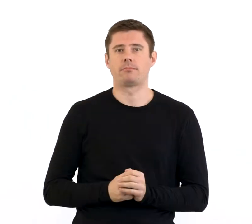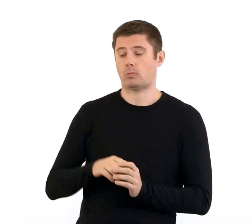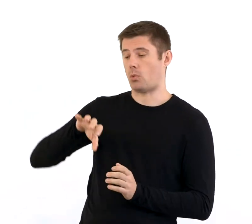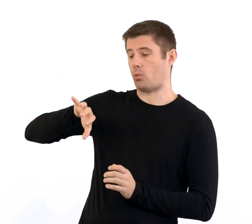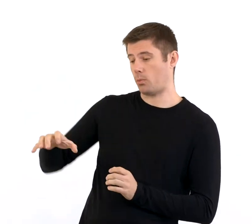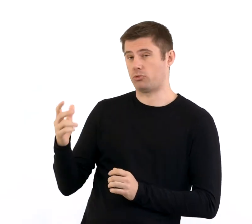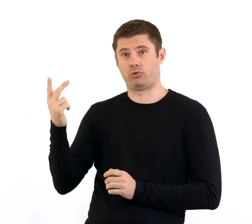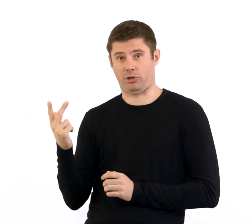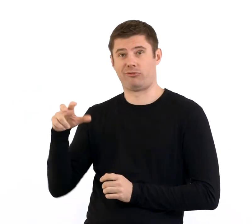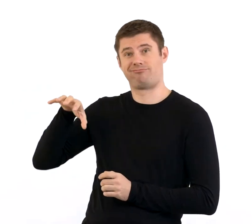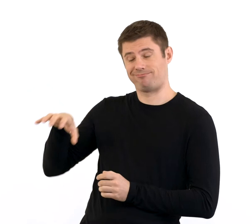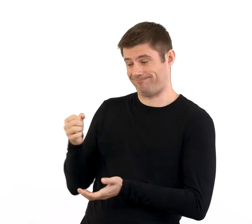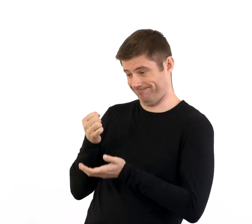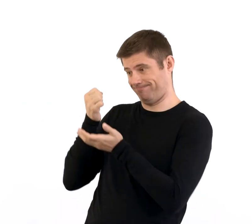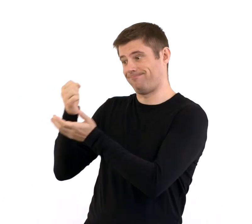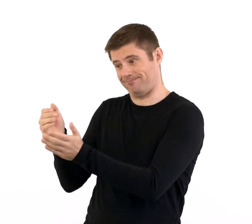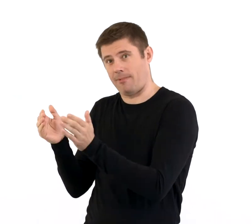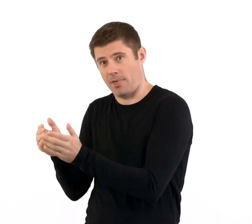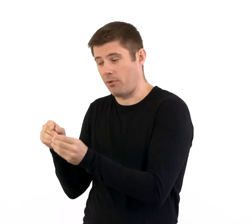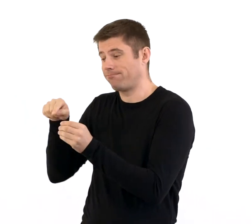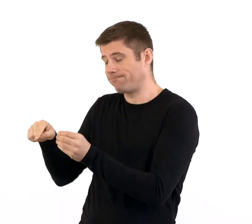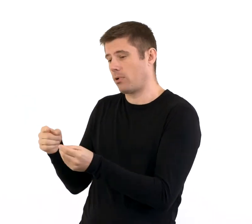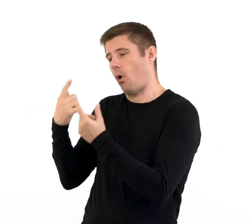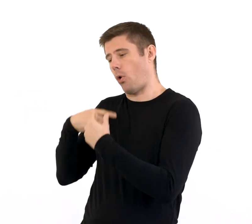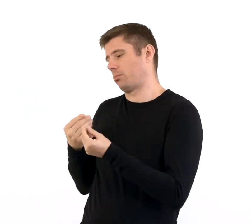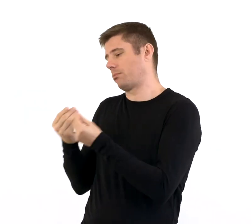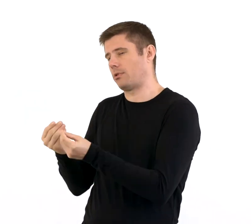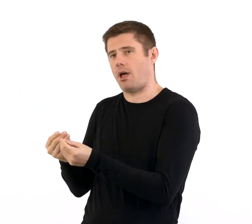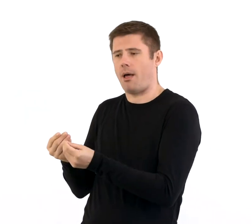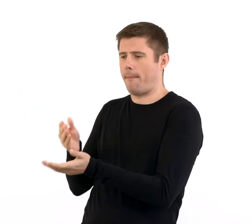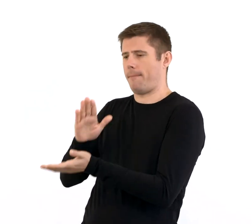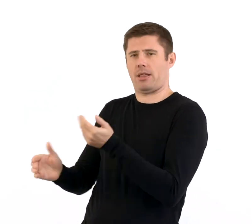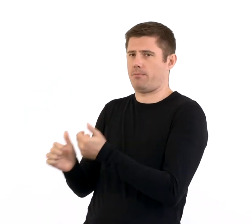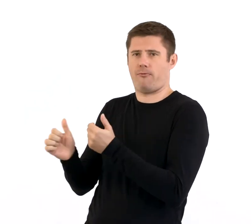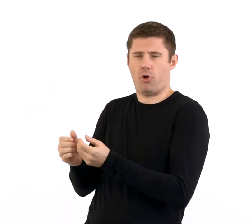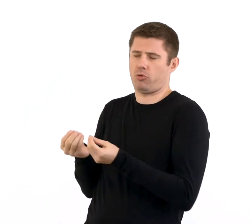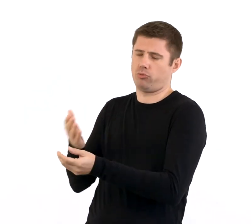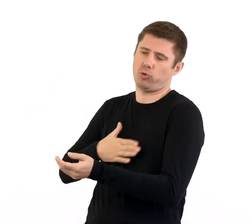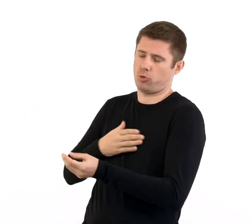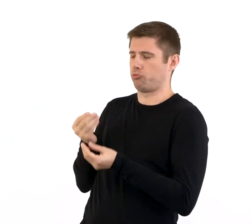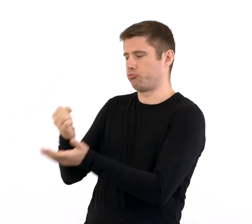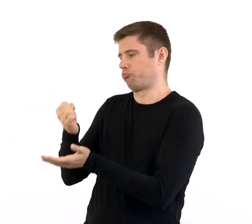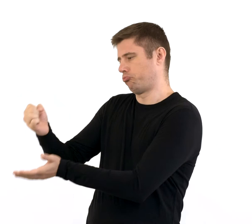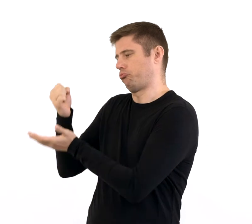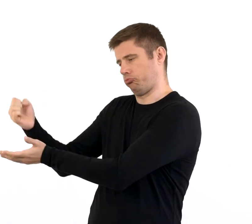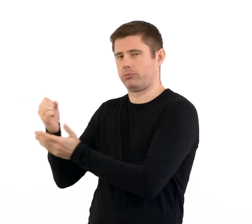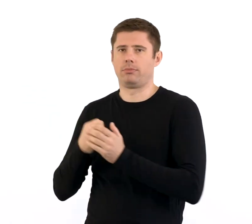Trzeci typ to mały grant przyznawany osobom fizycznym, niezależnie od przyczyny.